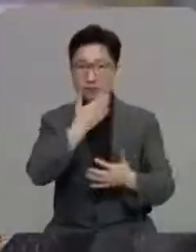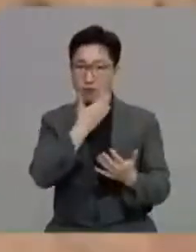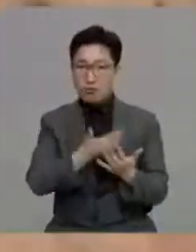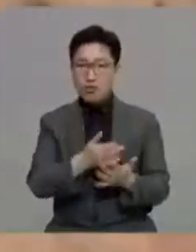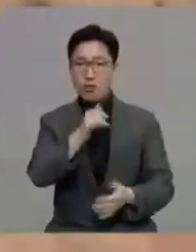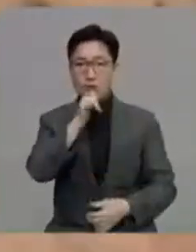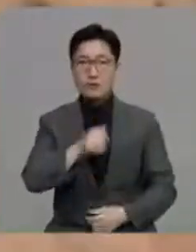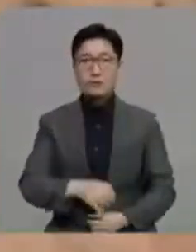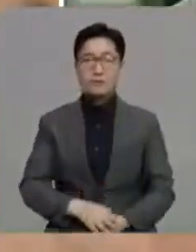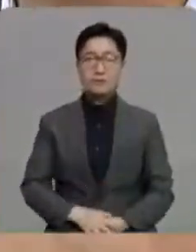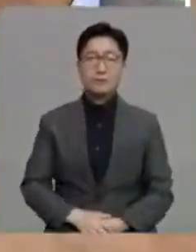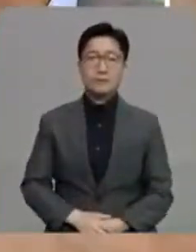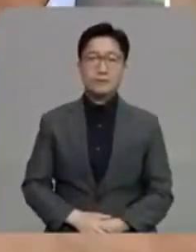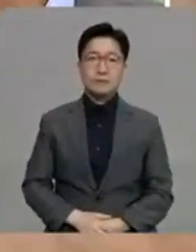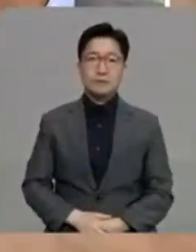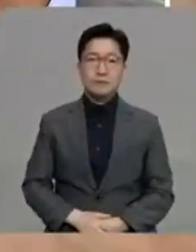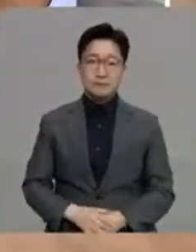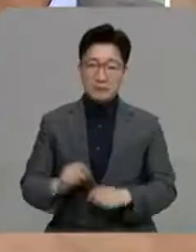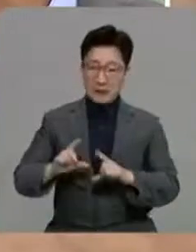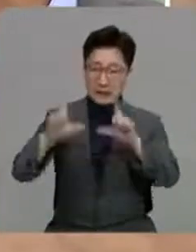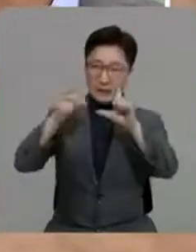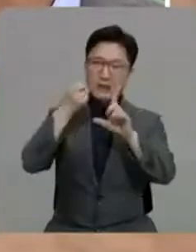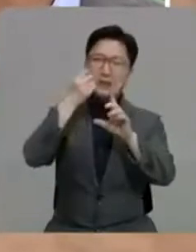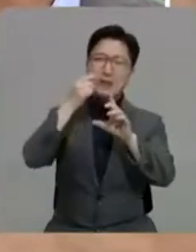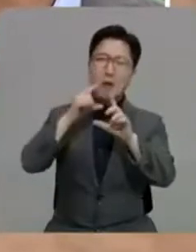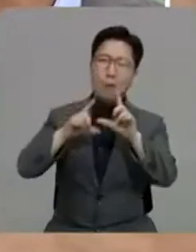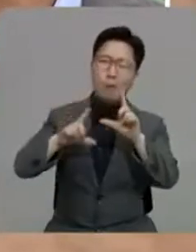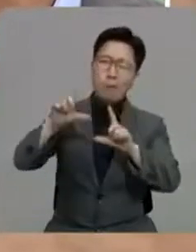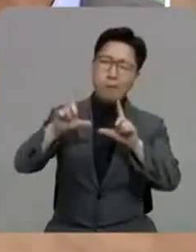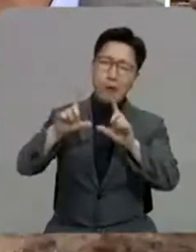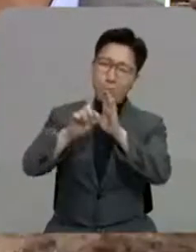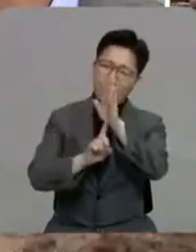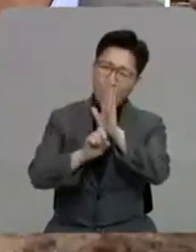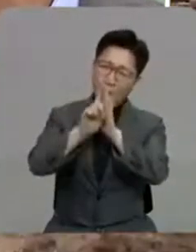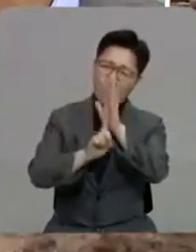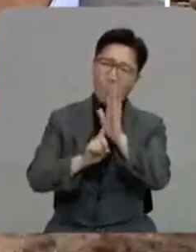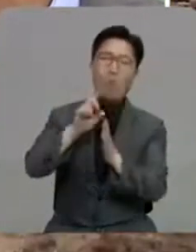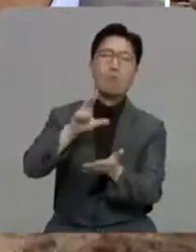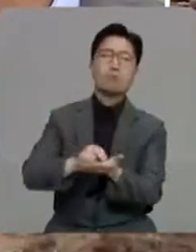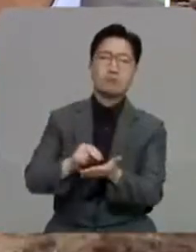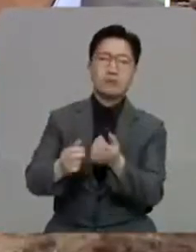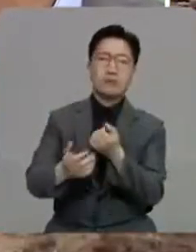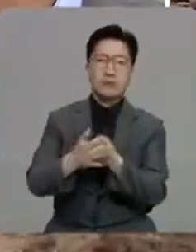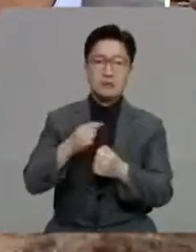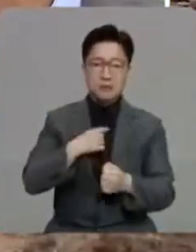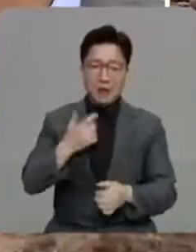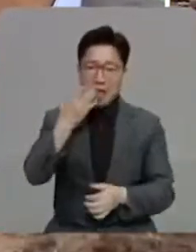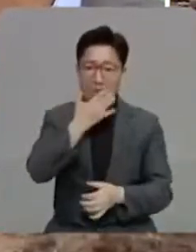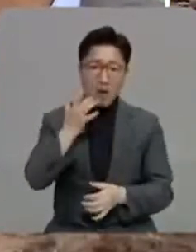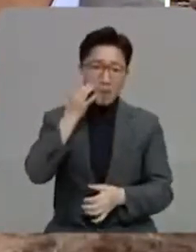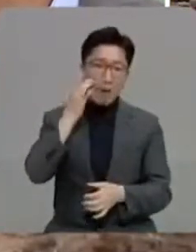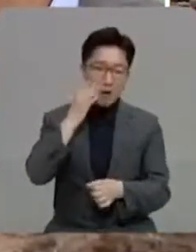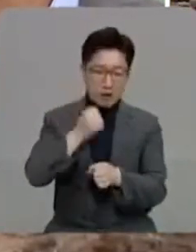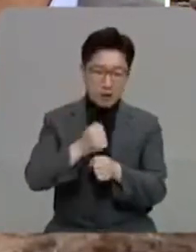서정원/군산시 농업축산과 축산 계장 : 이상기후로 인해서 양봉 농가들이 어려움을 겪고 있는데 그런 어려움을 조금이라도 타개